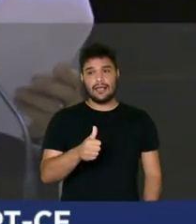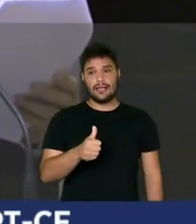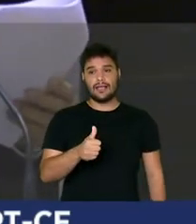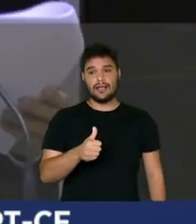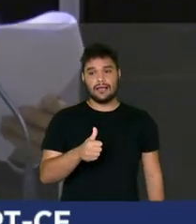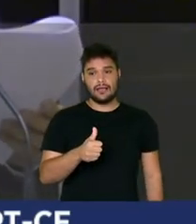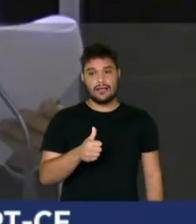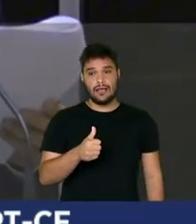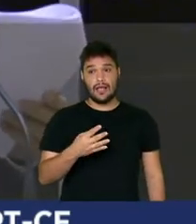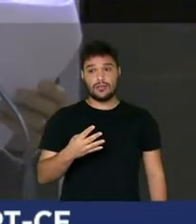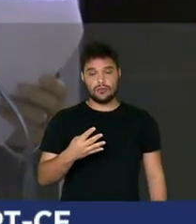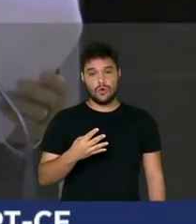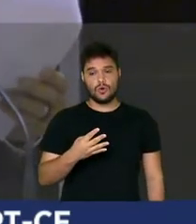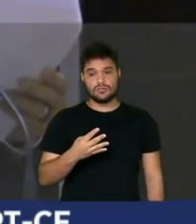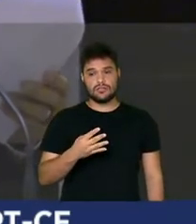POR BASE DO MODELO DA LEI 14,